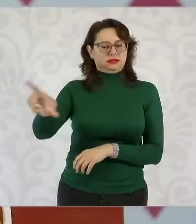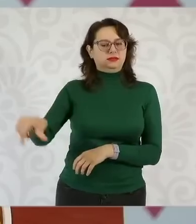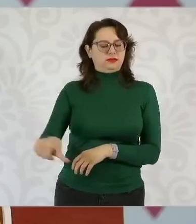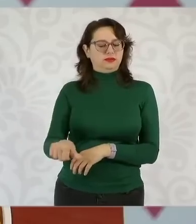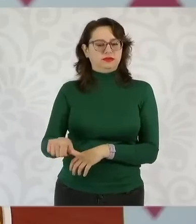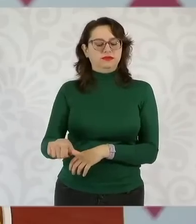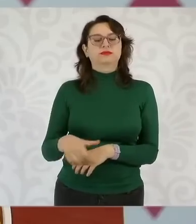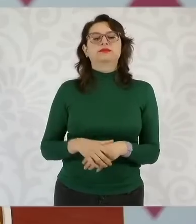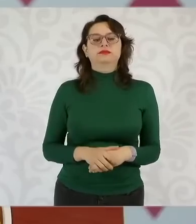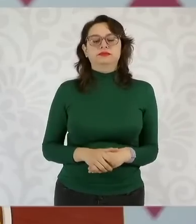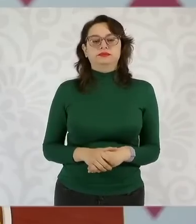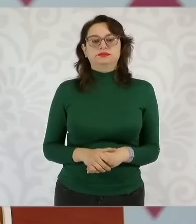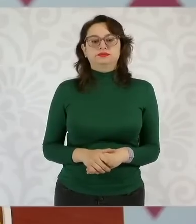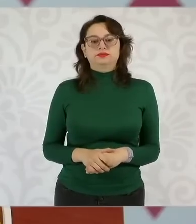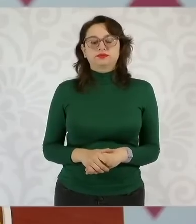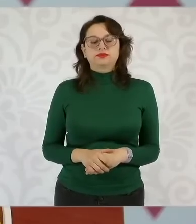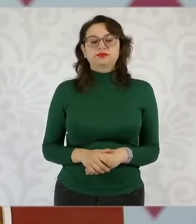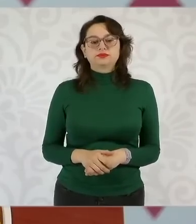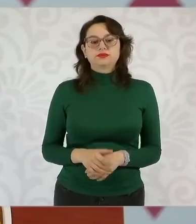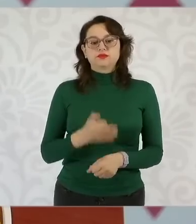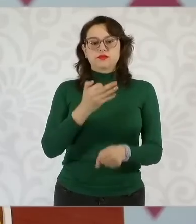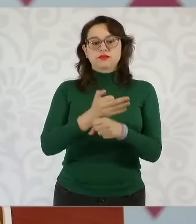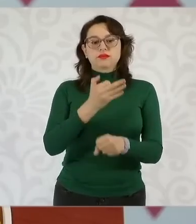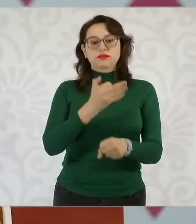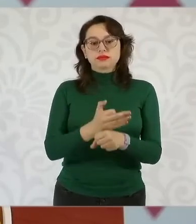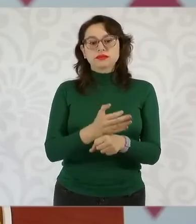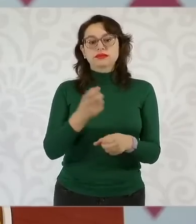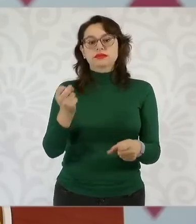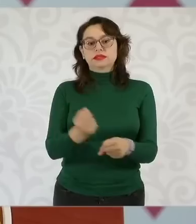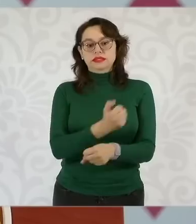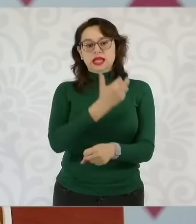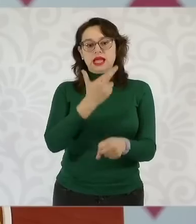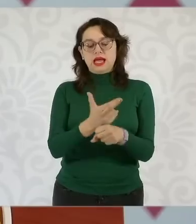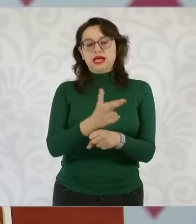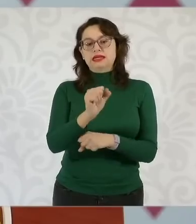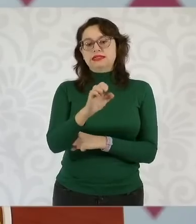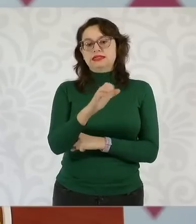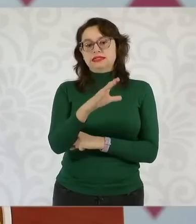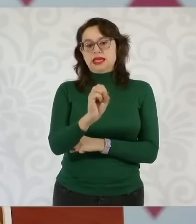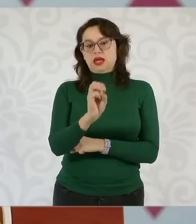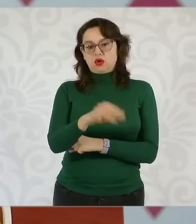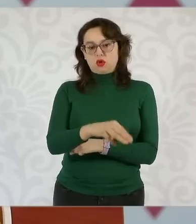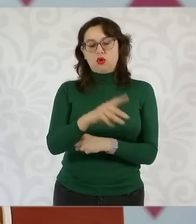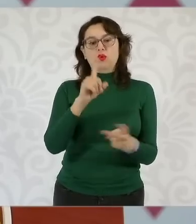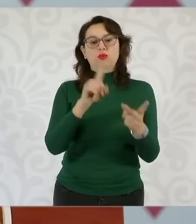trabajo está haciendo la secretaría de economía el grupo de empresarias y empresarios que nos ayudan